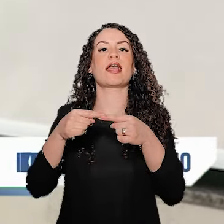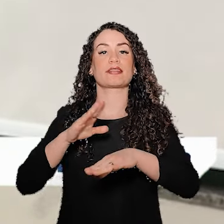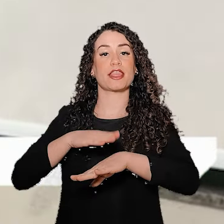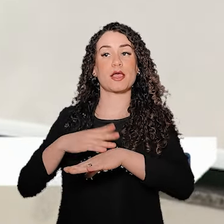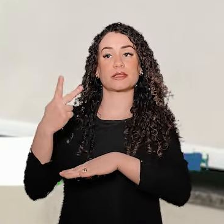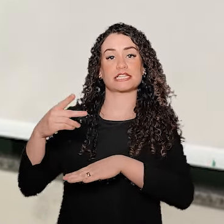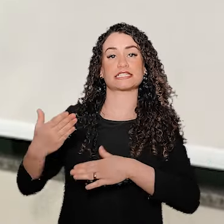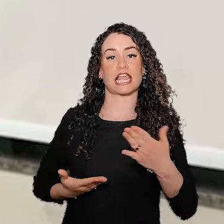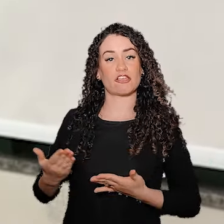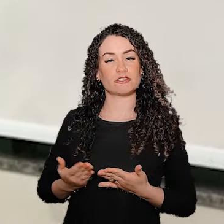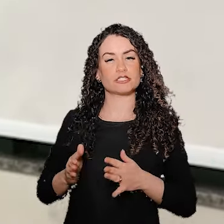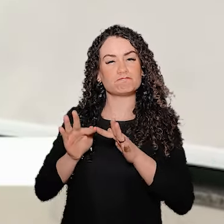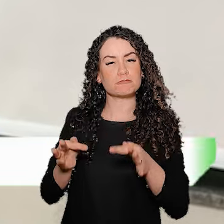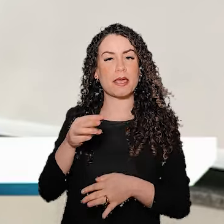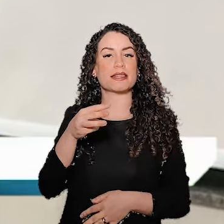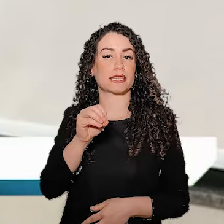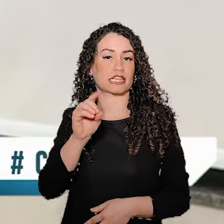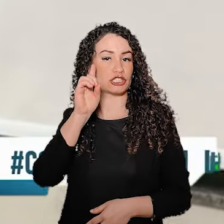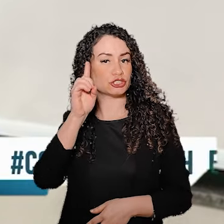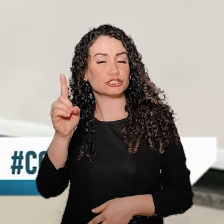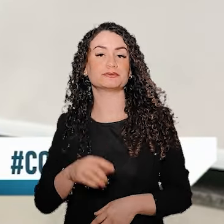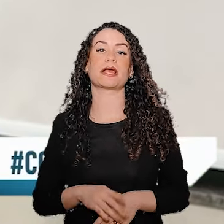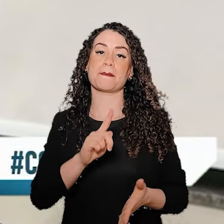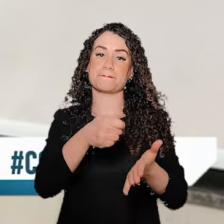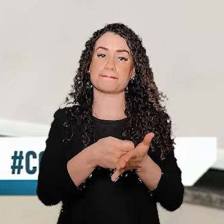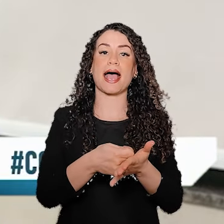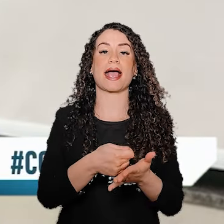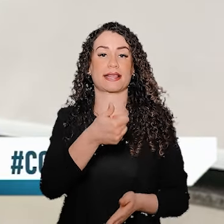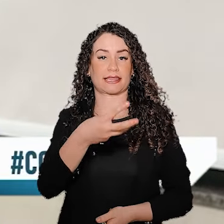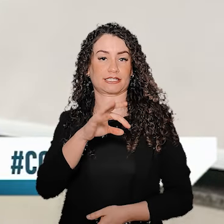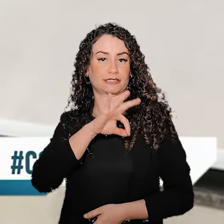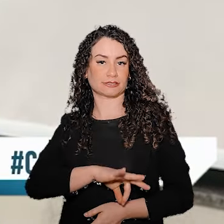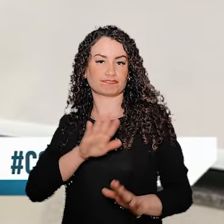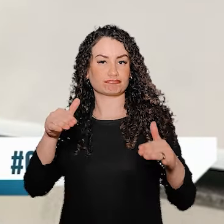ao tempo de serviço, sendo no mínimo de 30 dias. Pagar o 13º salário proporcional,